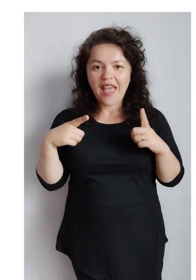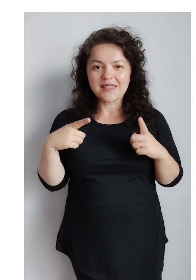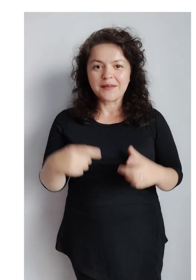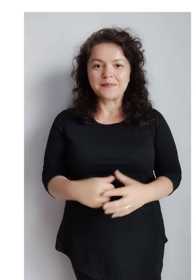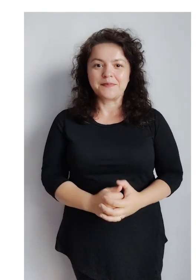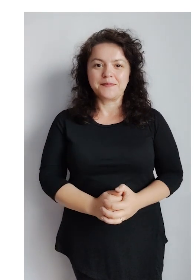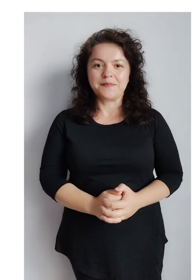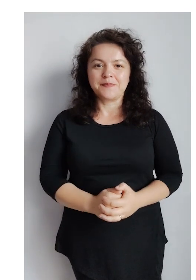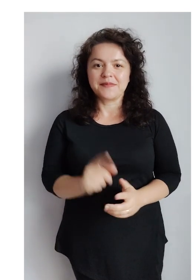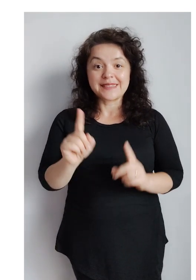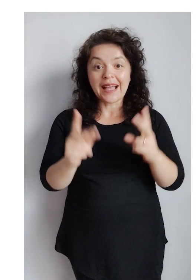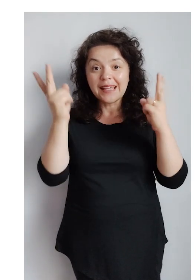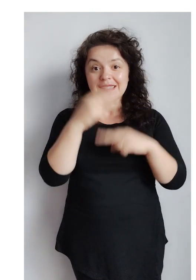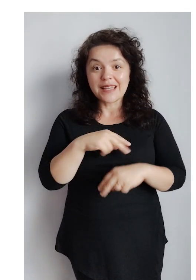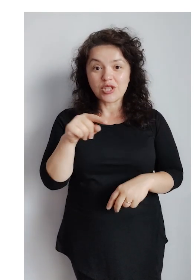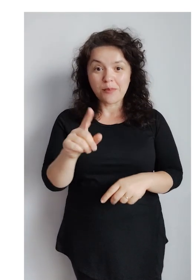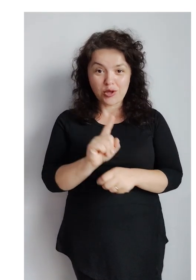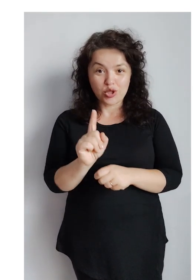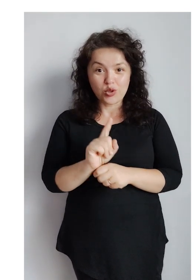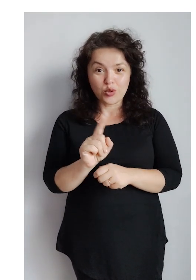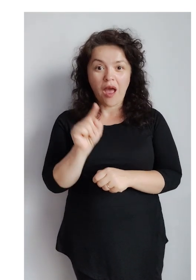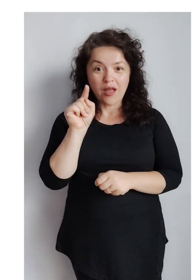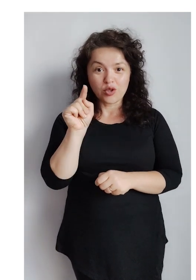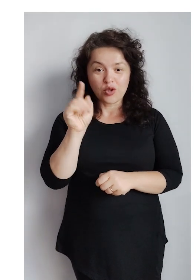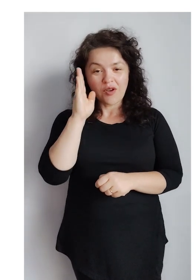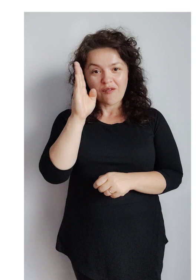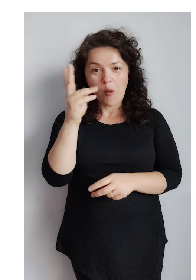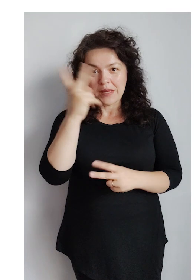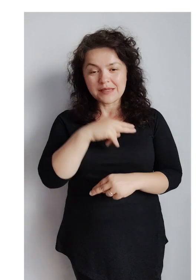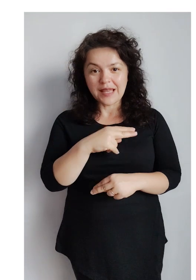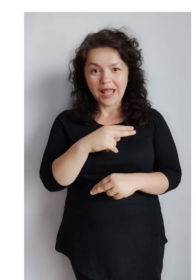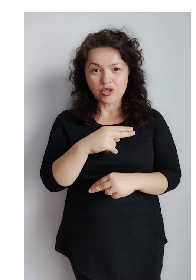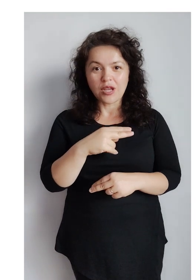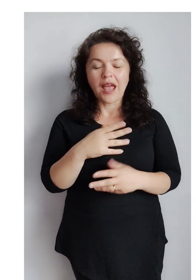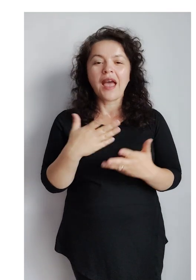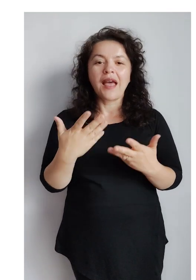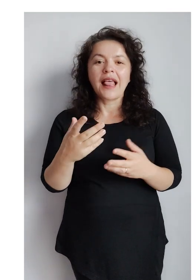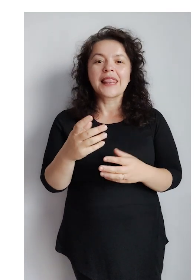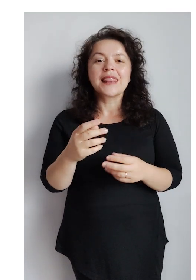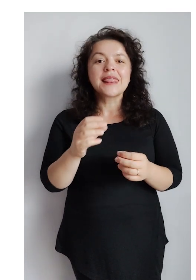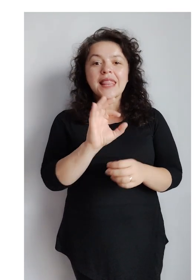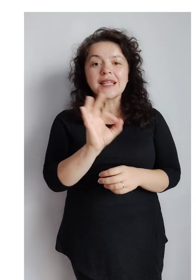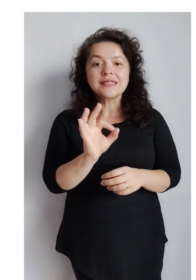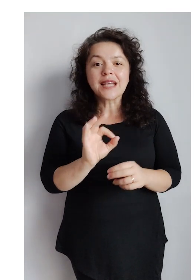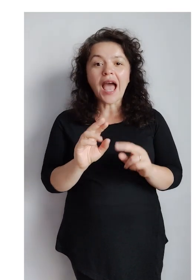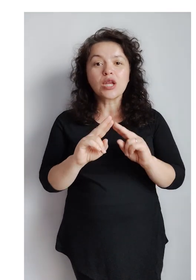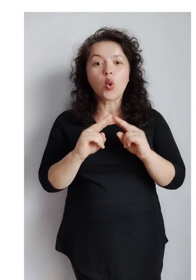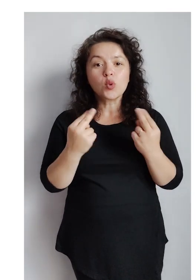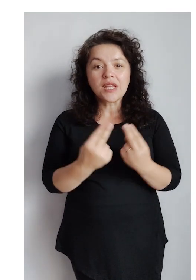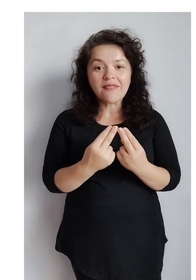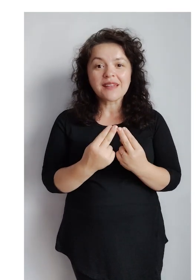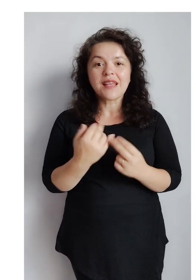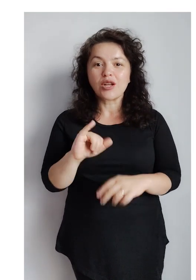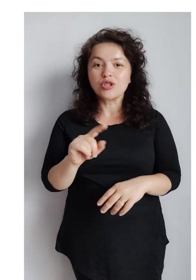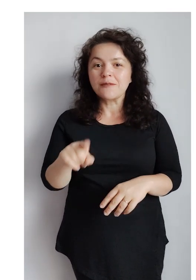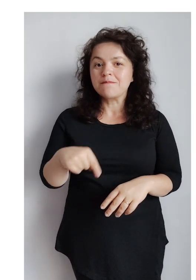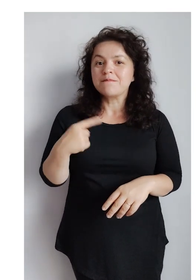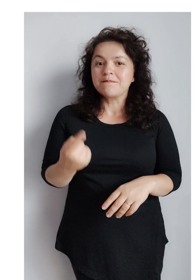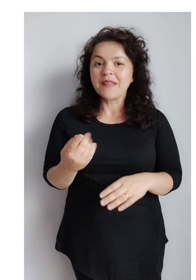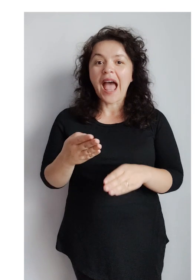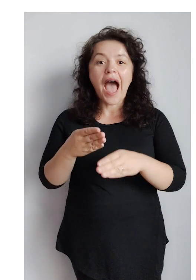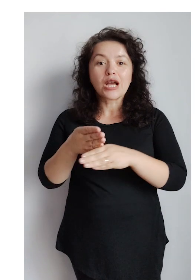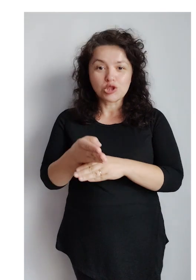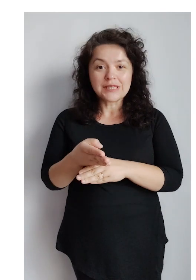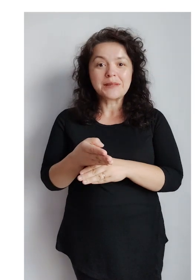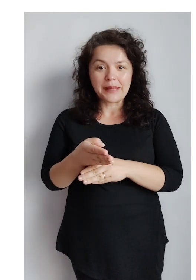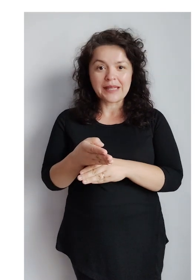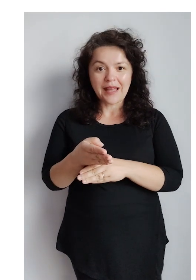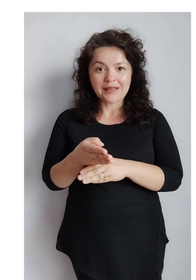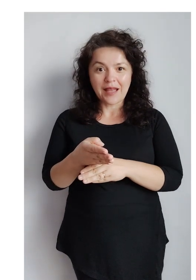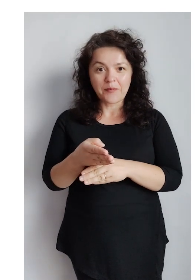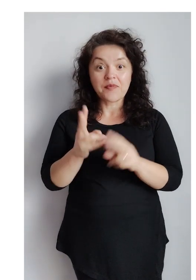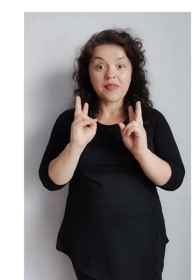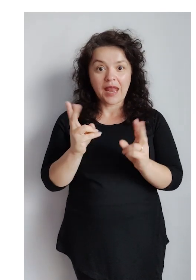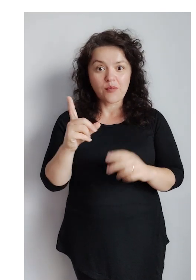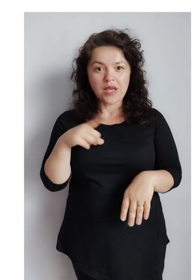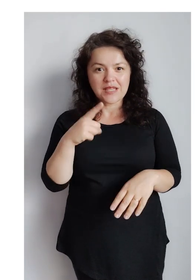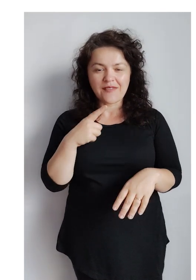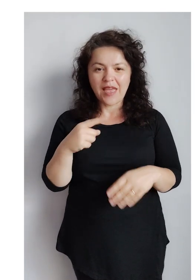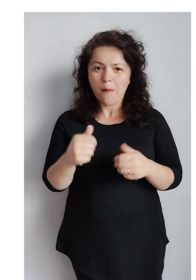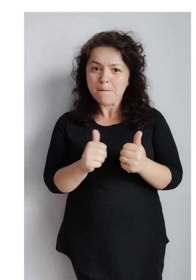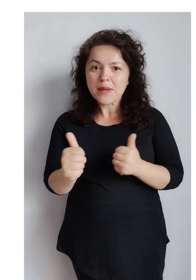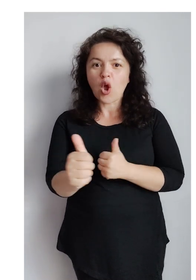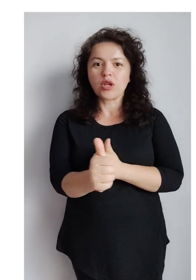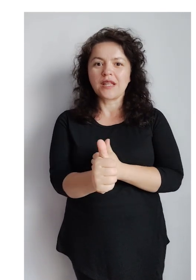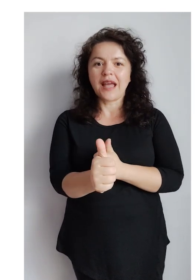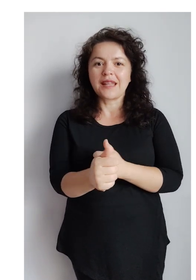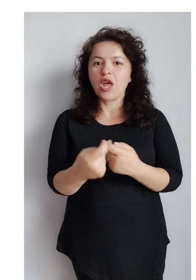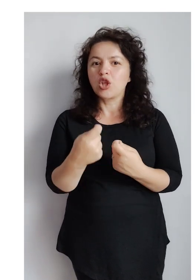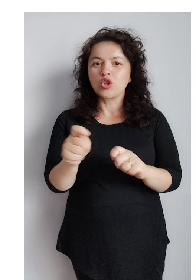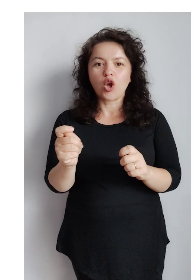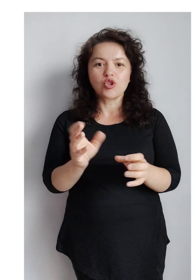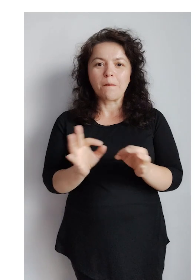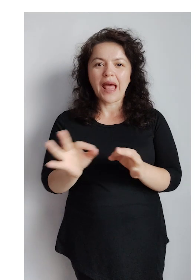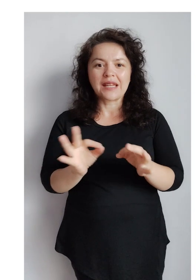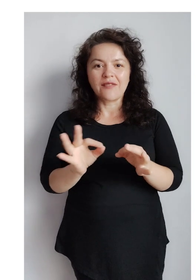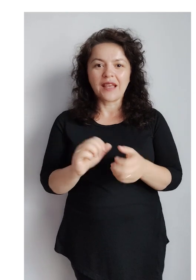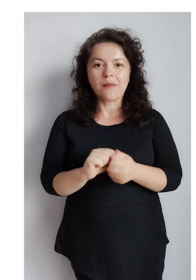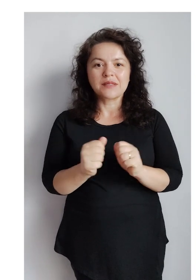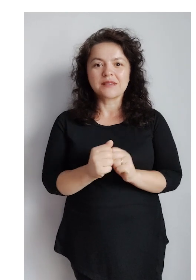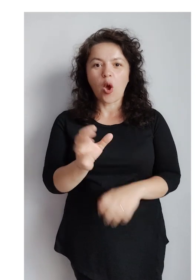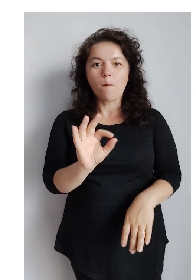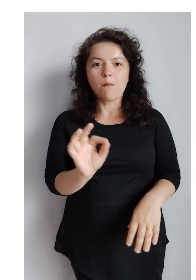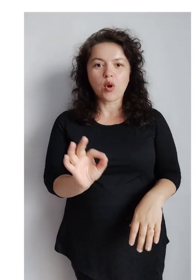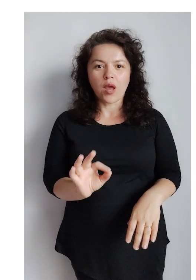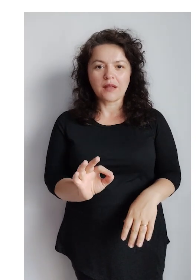Dacă înțelegem acest lucru, atunci vom înțelege că design universal și prin urmare accesibilitatea trebuie să fie o prioritate în tot ceea ce planificăm sau proiectăm.